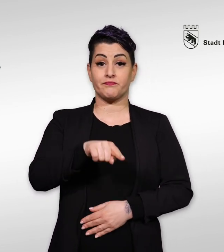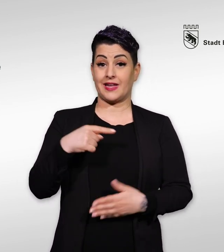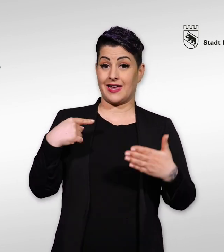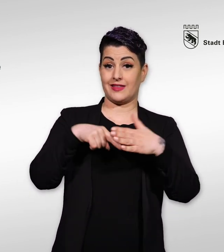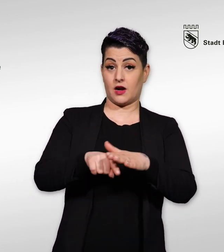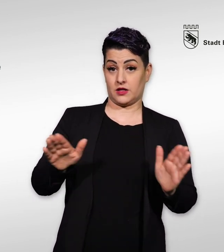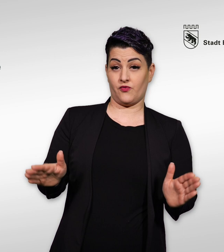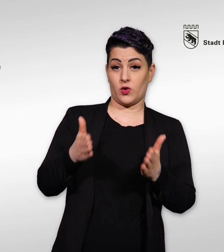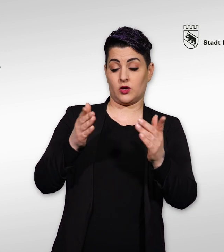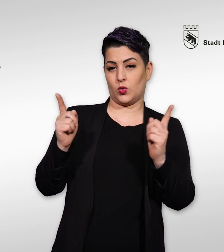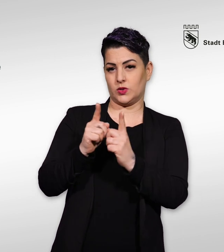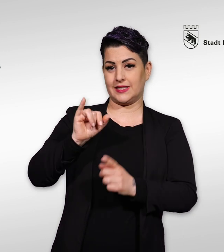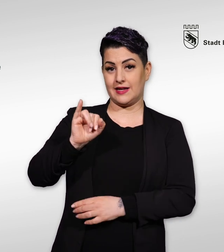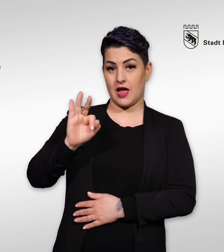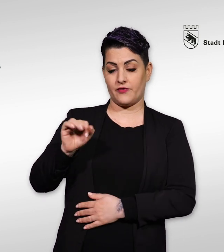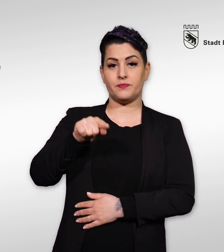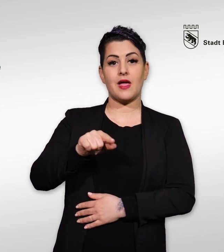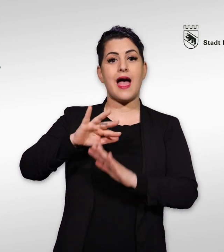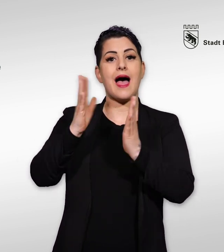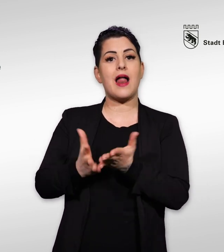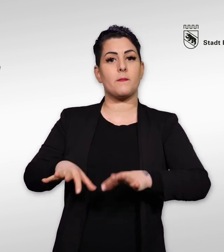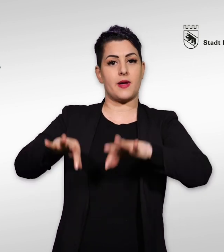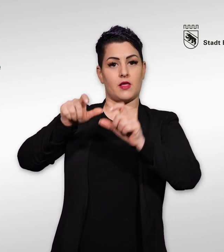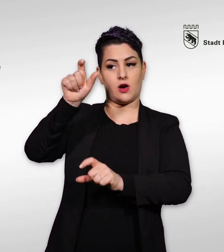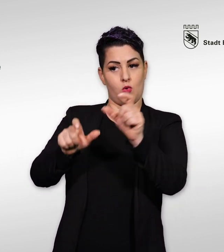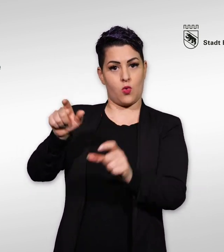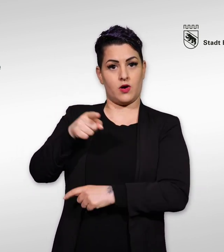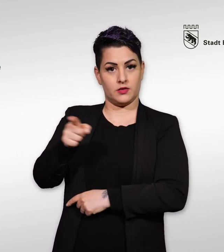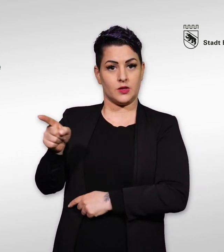Heilpädagoginnen und Heilpädagogen unterstützen bei